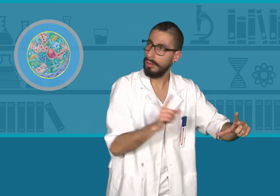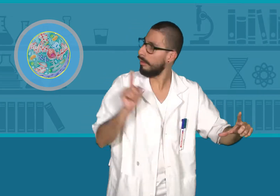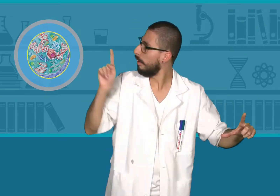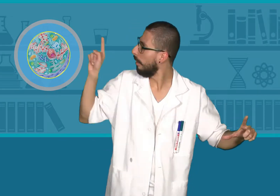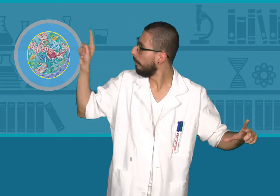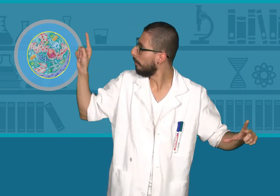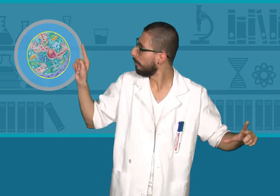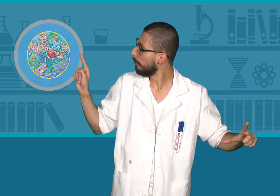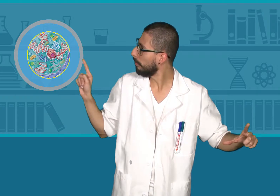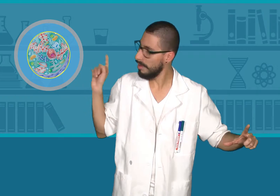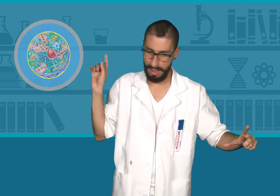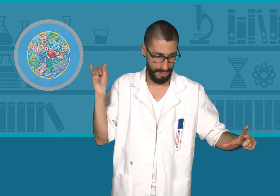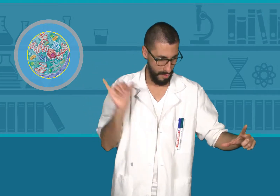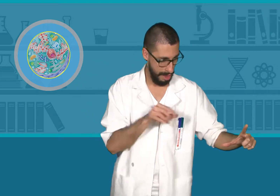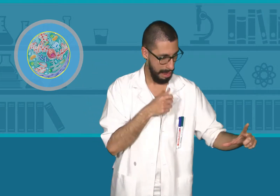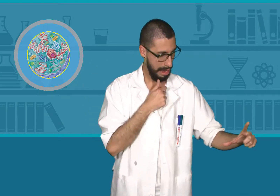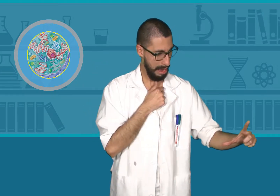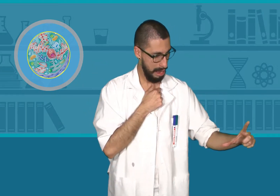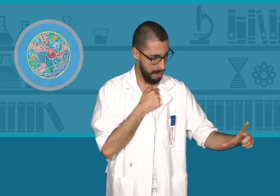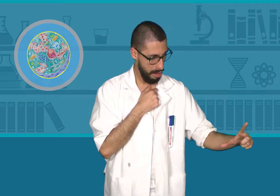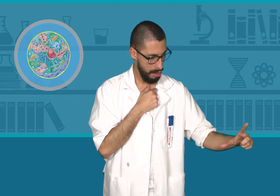tienen diferentes tamaños. Como esta: